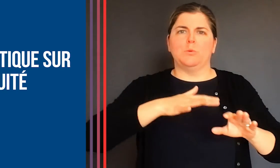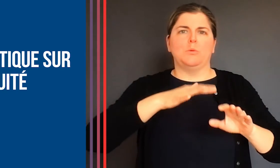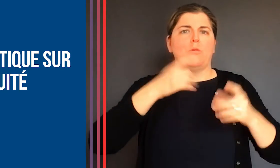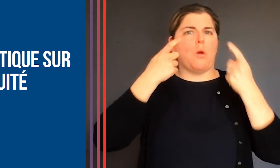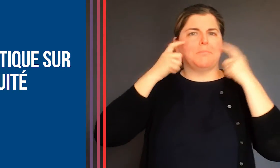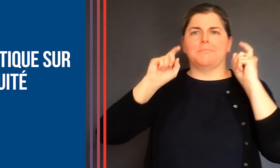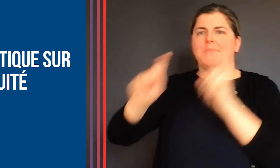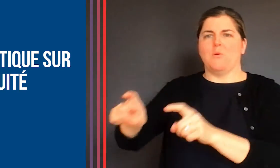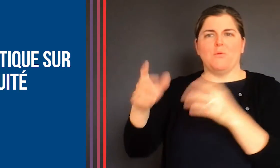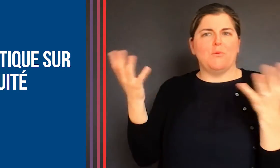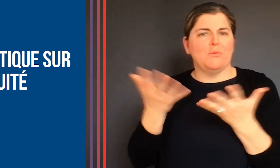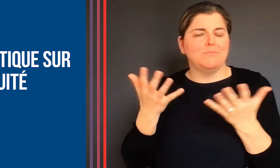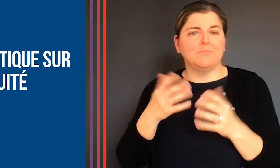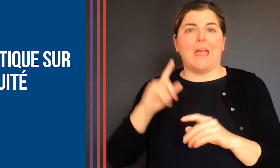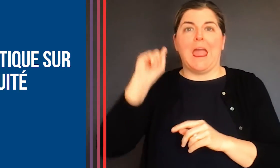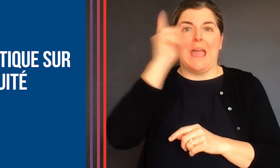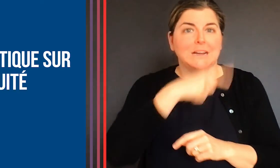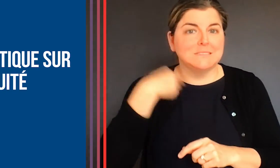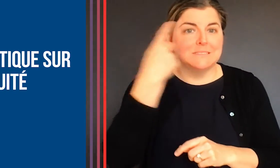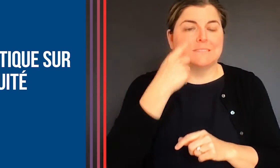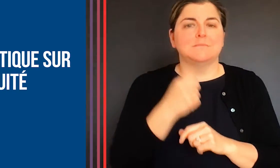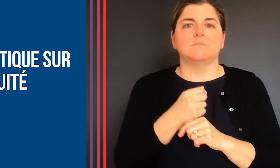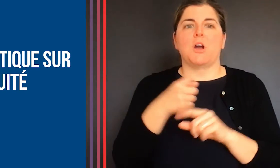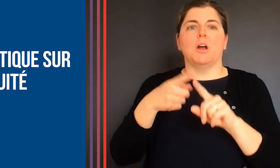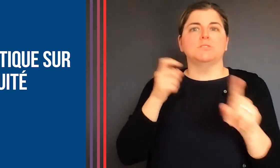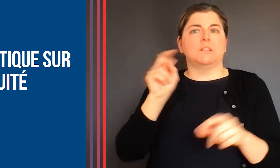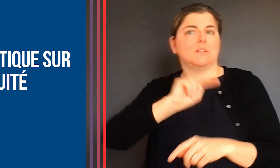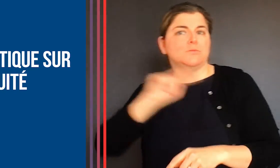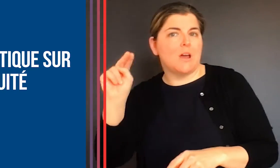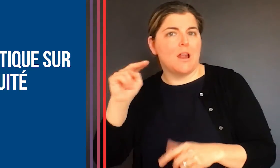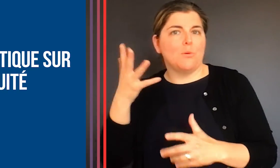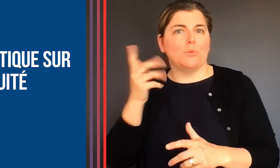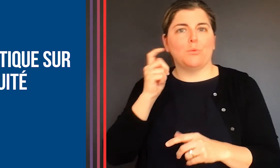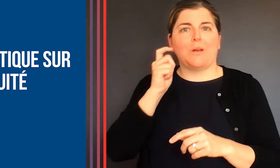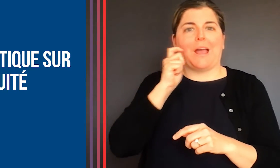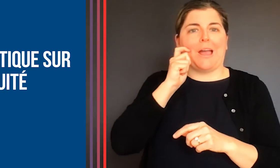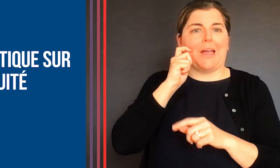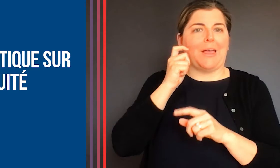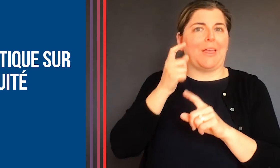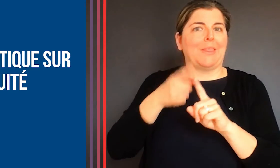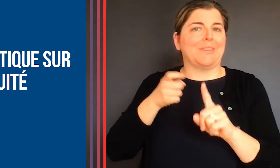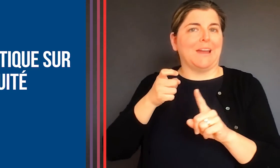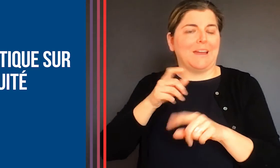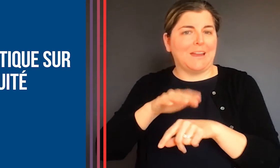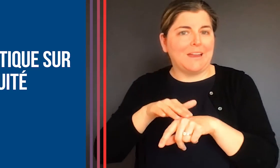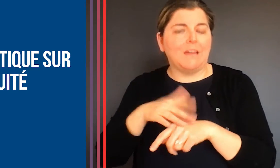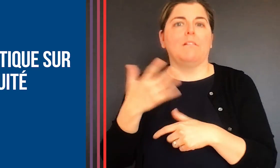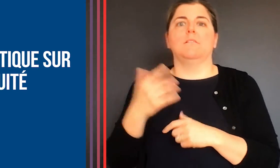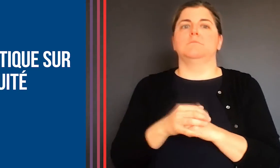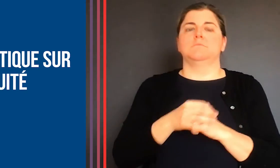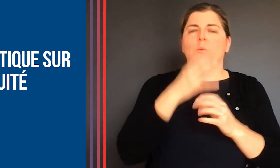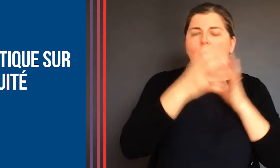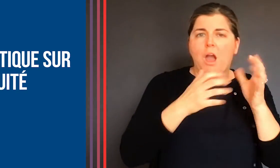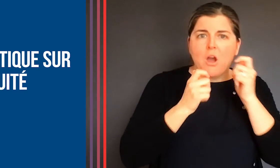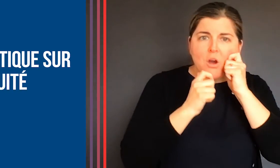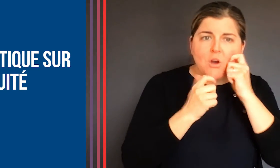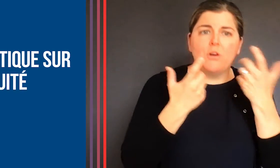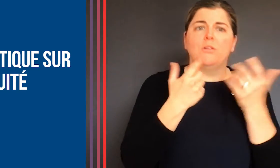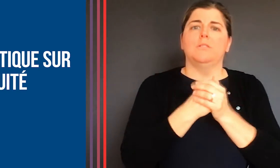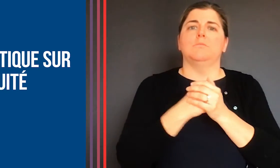toutes les personnes sans égard à la race, l’origine nationale ou ethnique, la couleur,